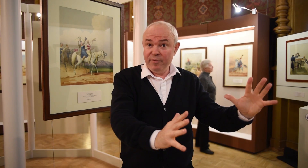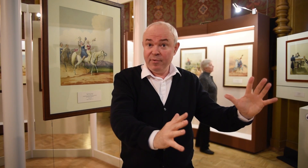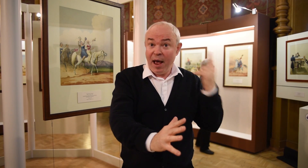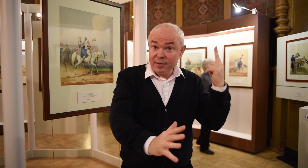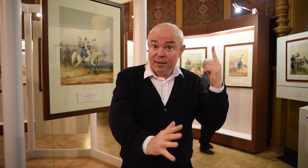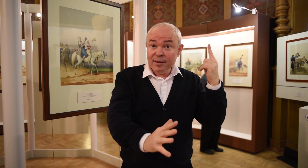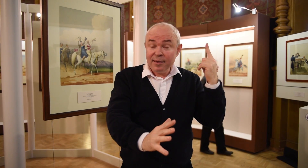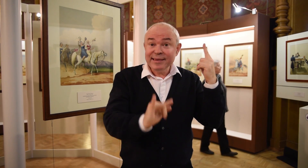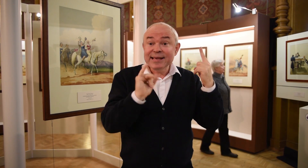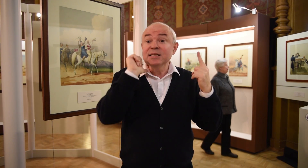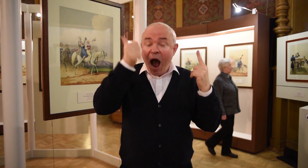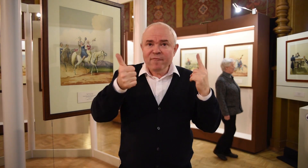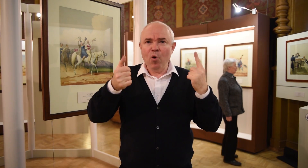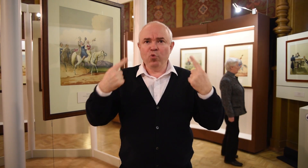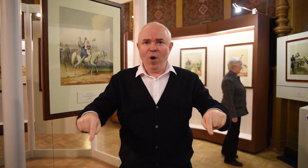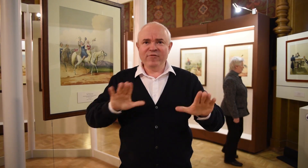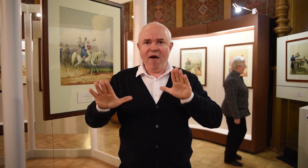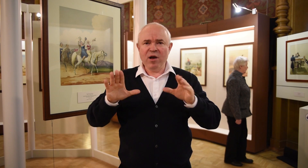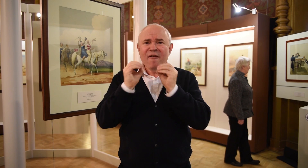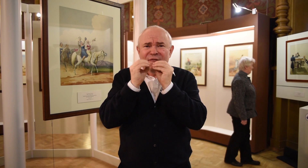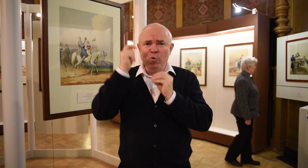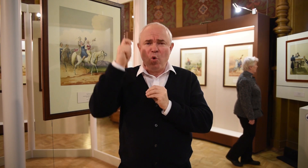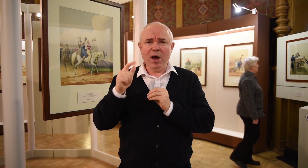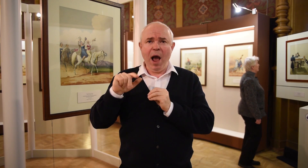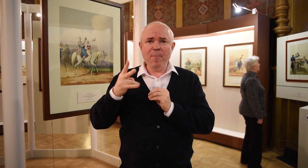А на следующий день открылась вторая, того же художника Гампельна – здесь, в Историческом музее.